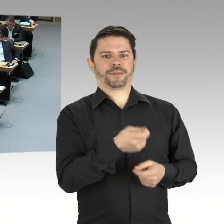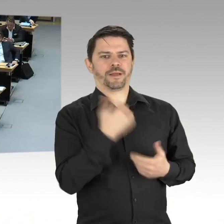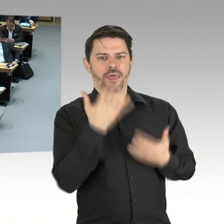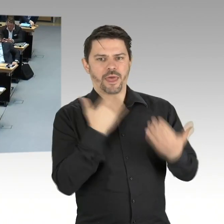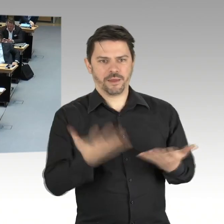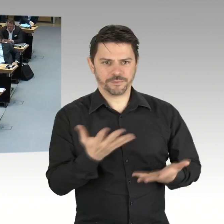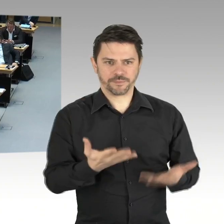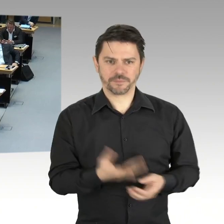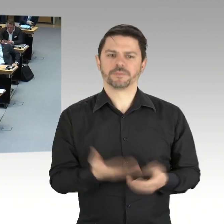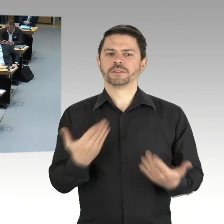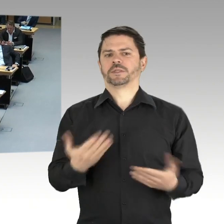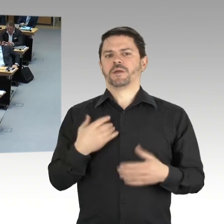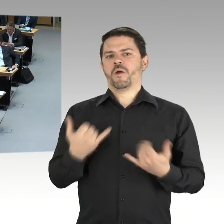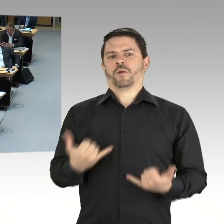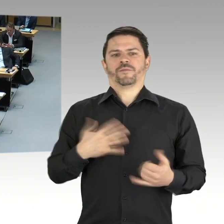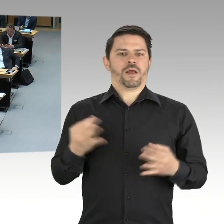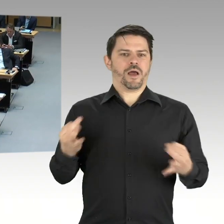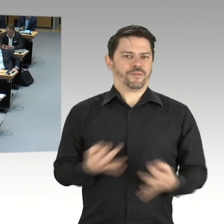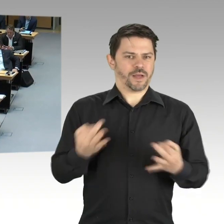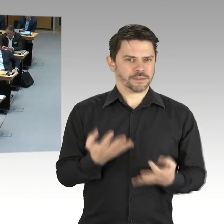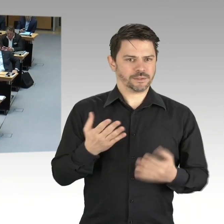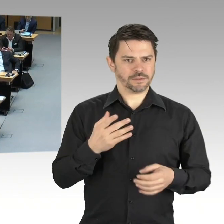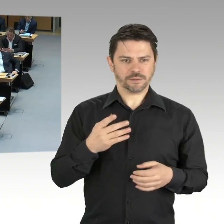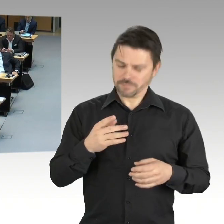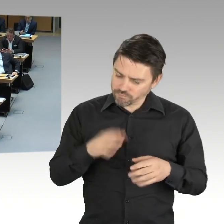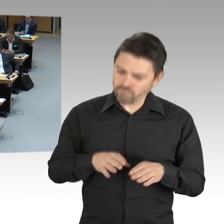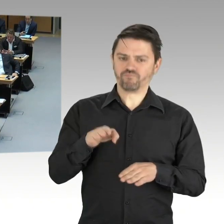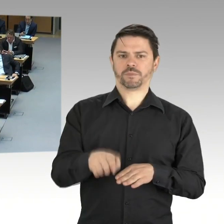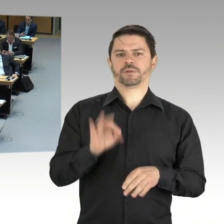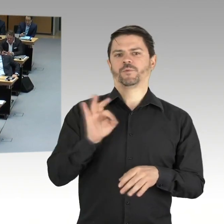Es ist ein guter Tag für die bezahlbare Stadt Berlin.